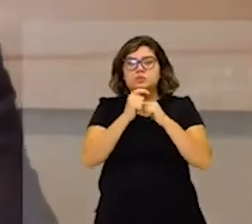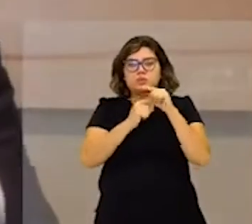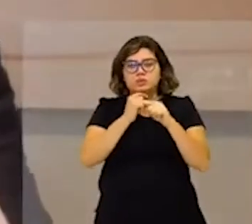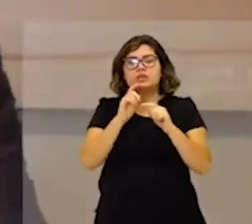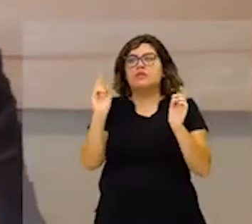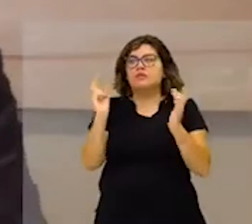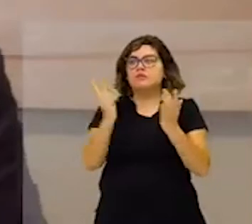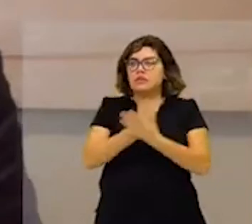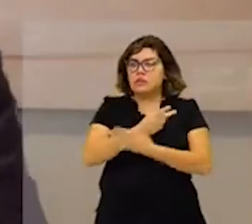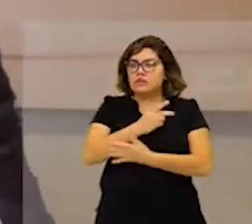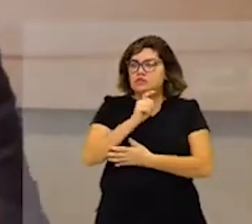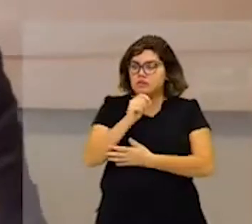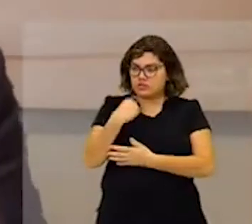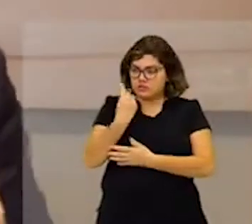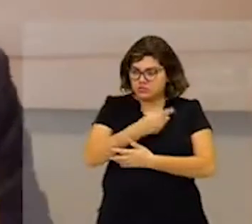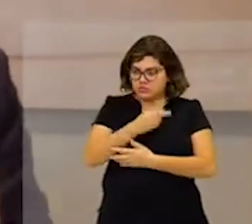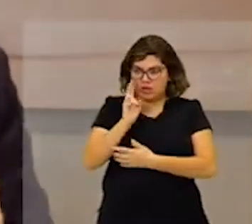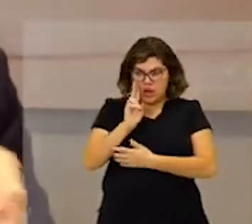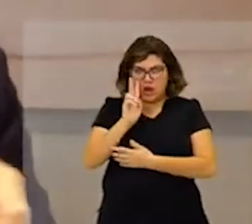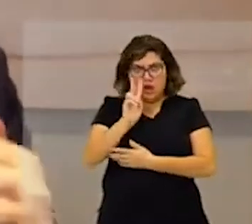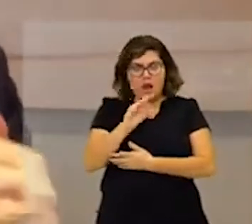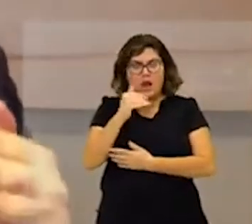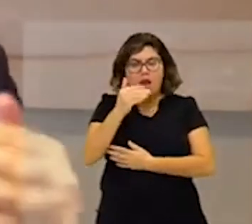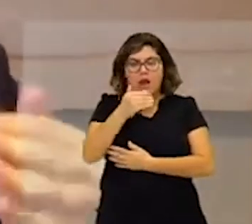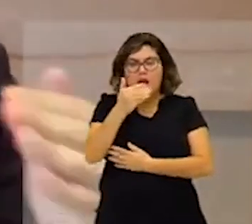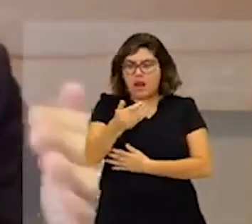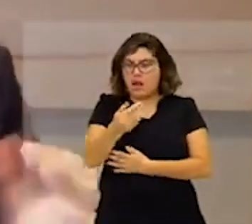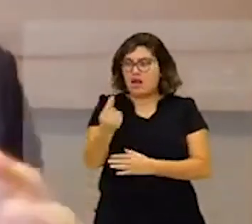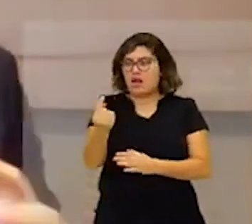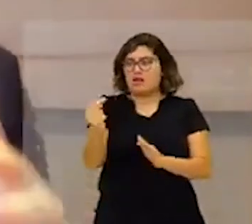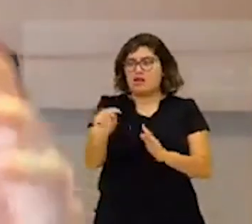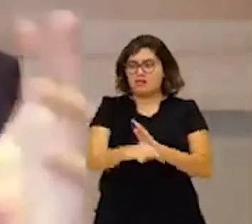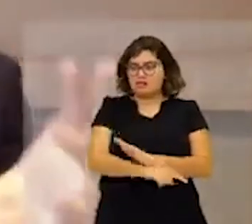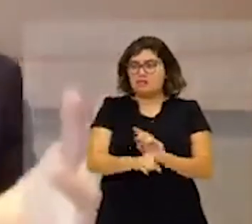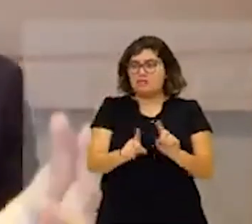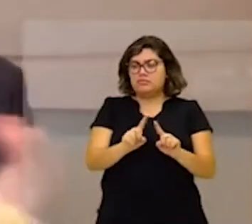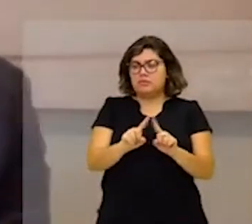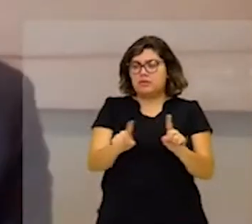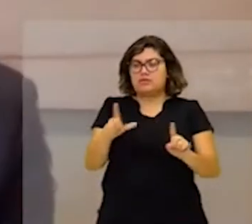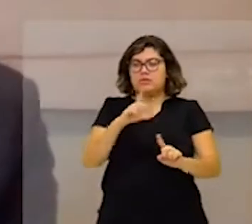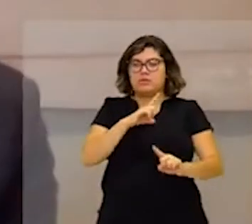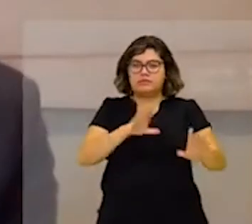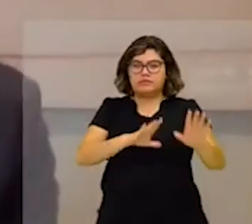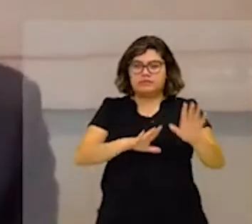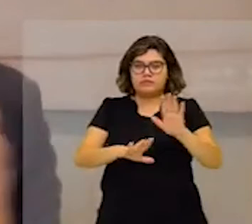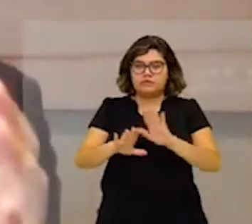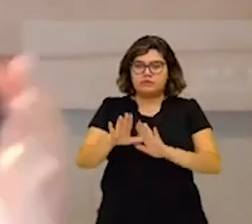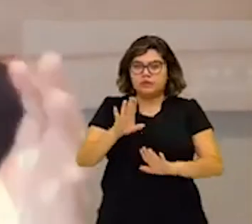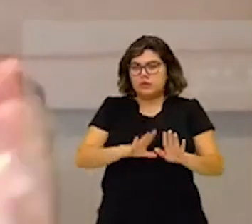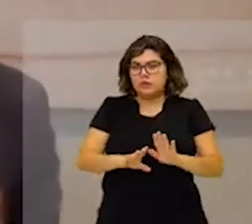tem que olhar para frente temos que avançar mas eu Cuidado para a gente não também a desestabilizar